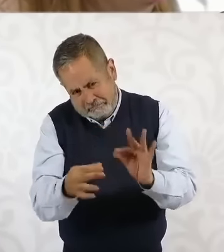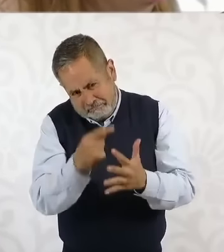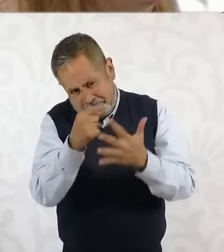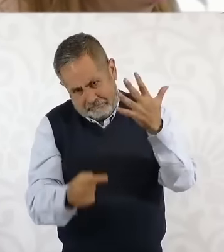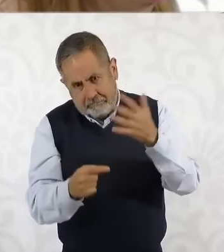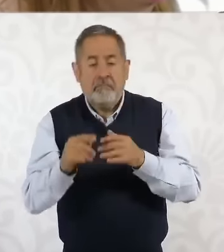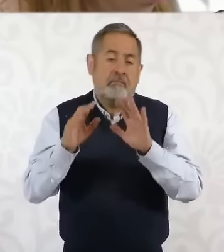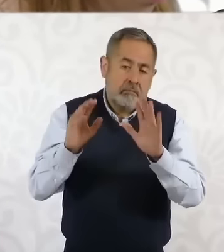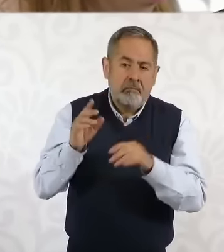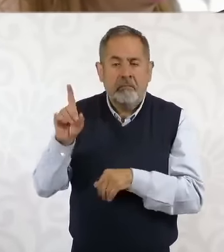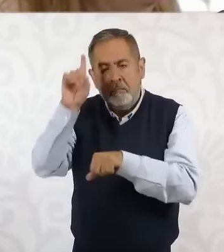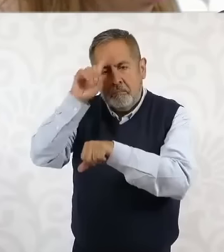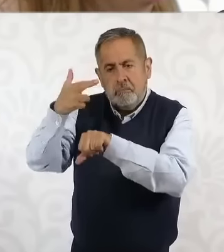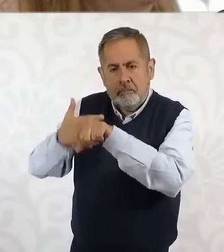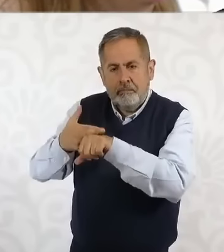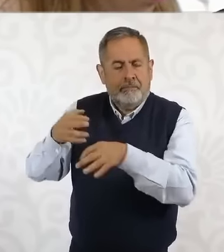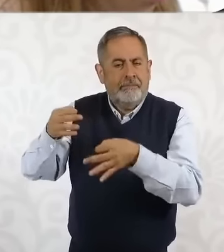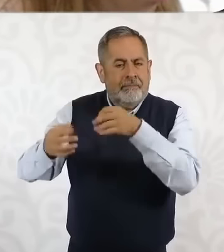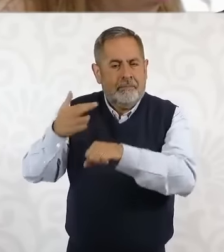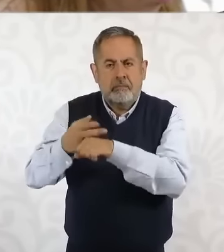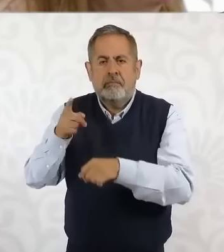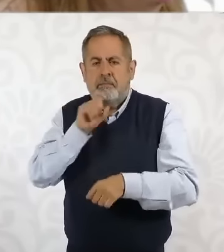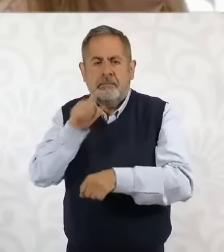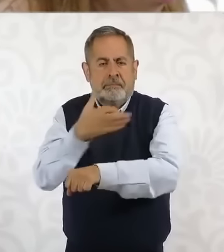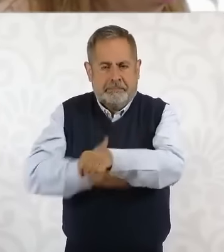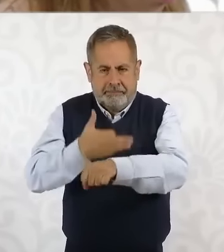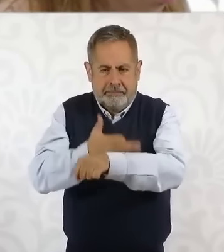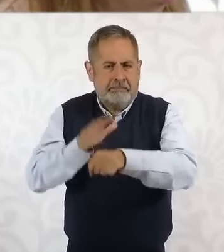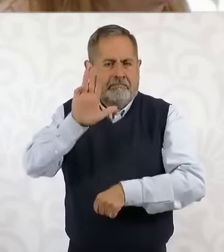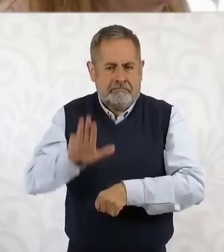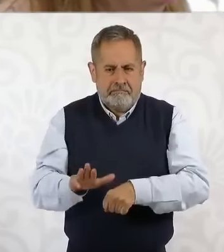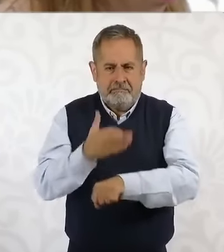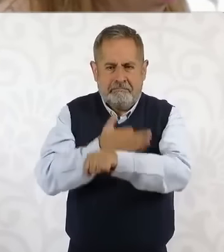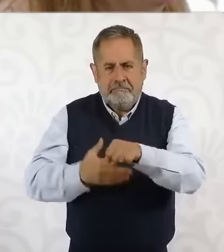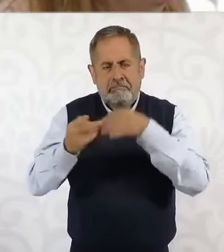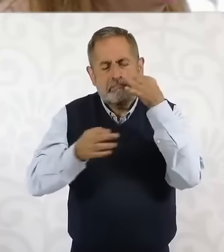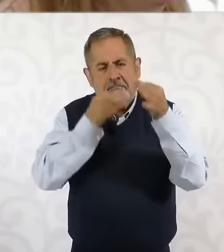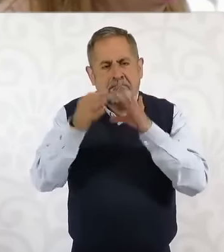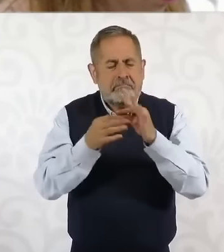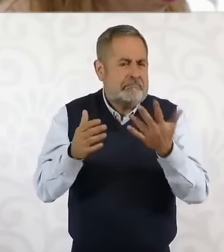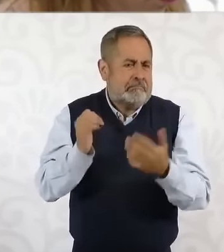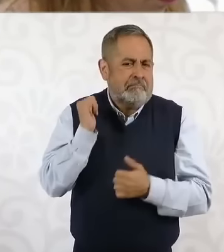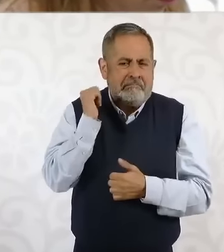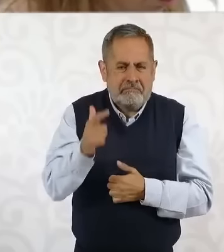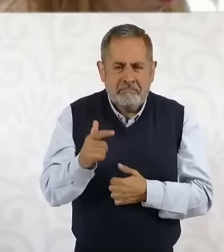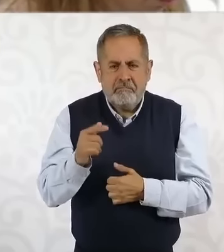consejera jurídica también tiene un espacio para eso, ¿por qué no darle una oportunidad también a